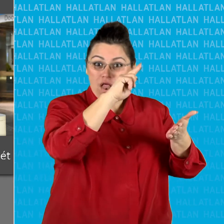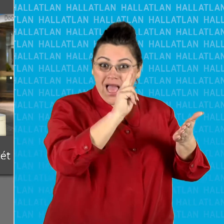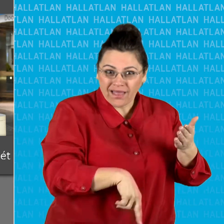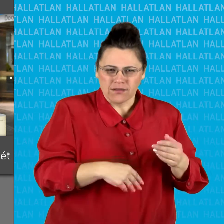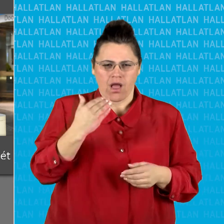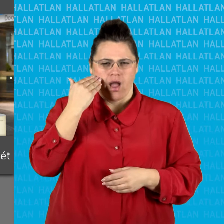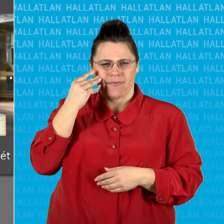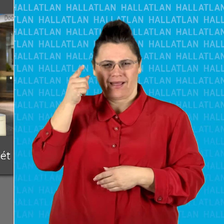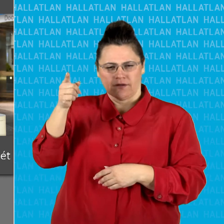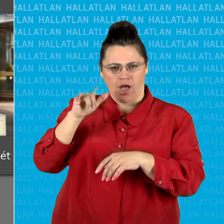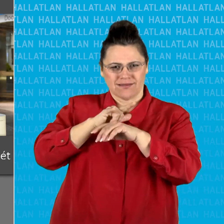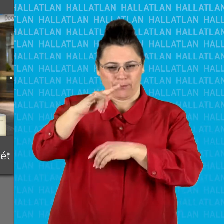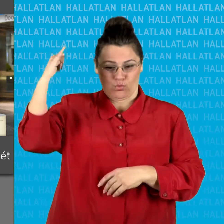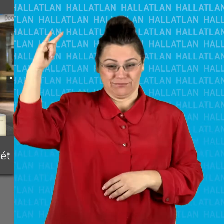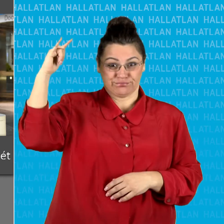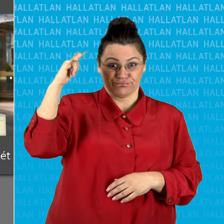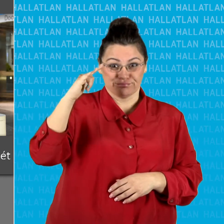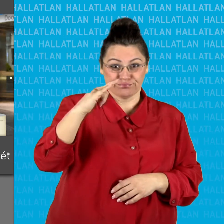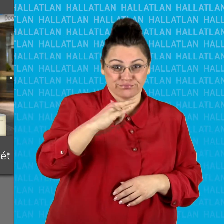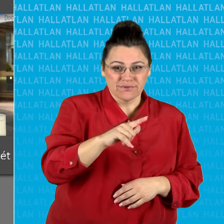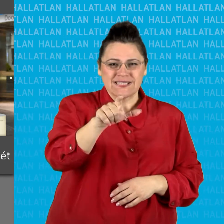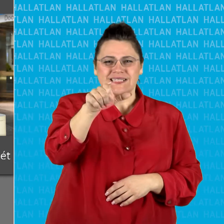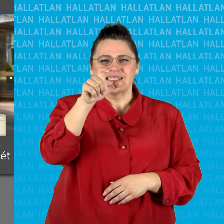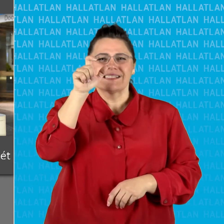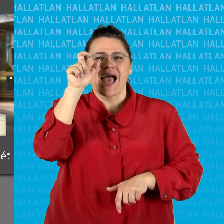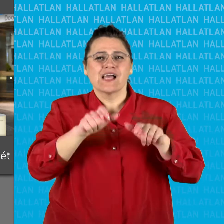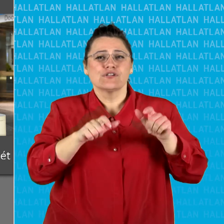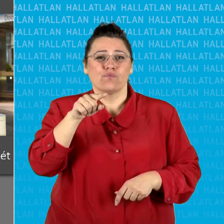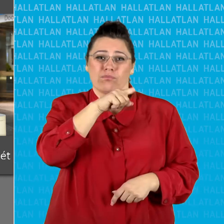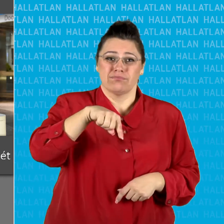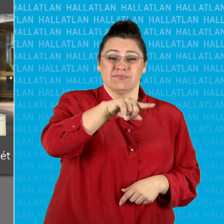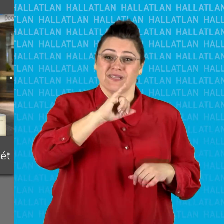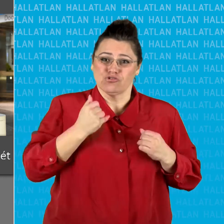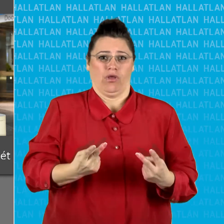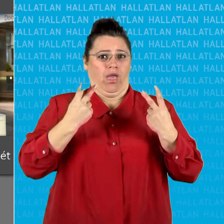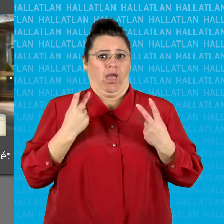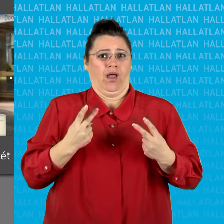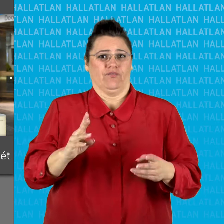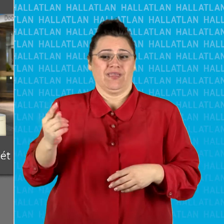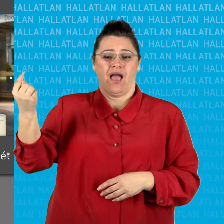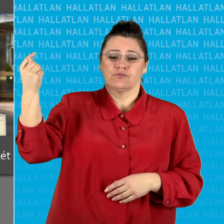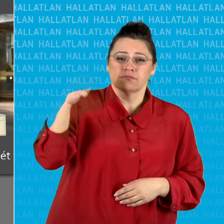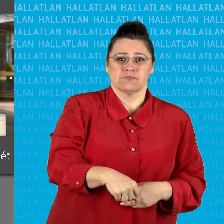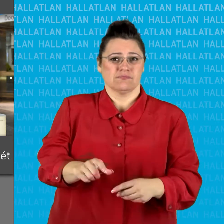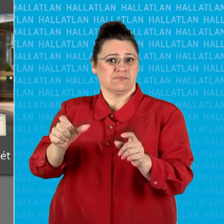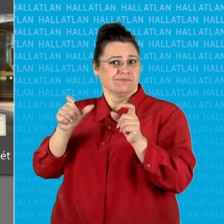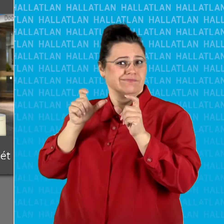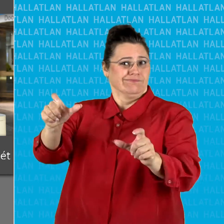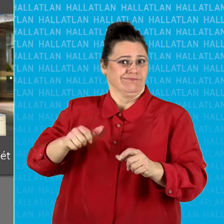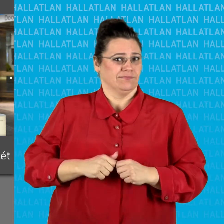de csak az amerikai repülőterekig juthattak. Körülbelül kétszáz emberről lehet szó.